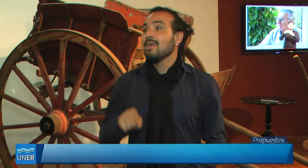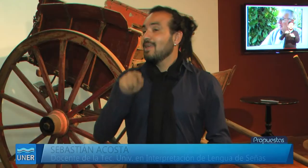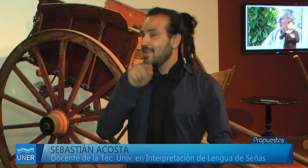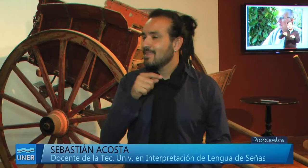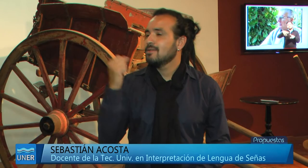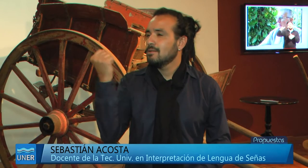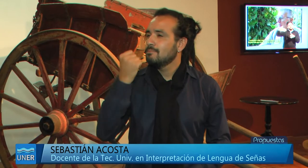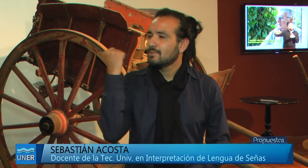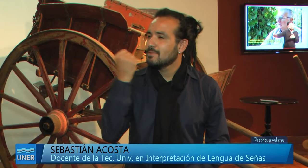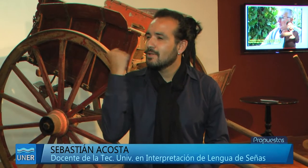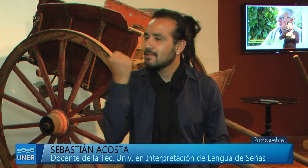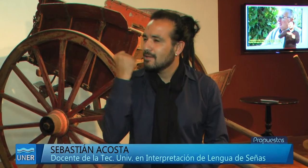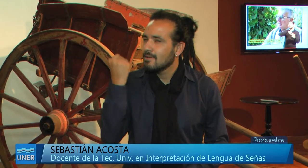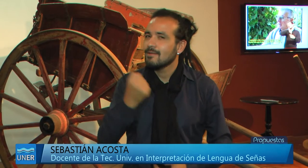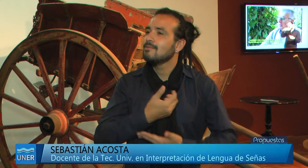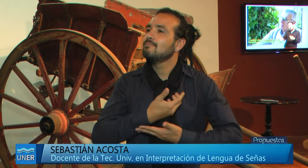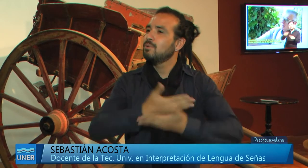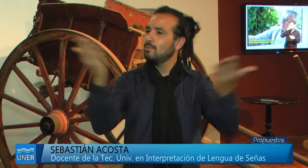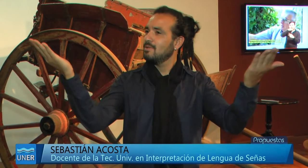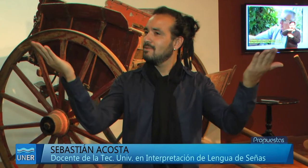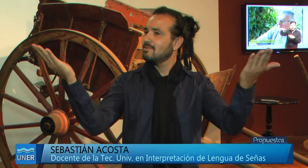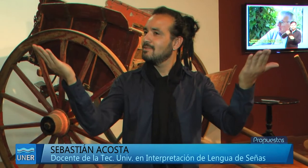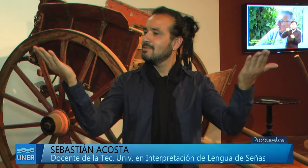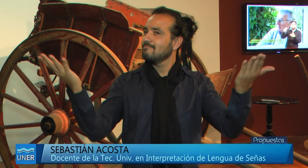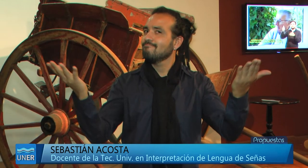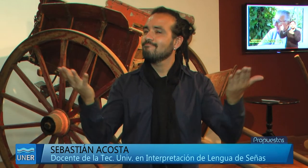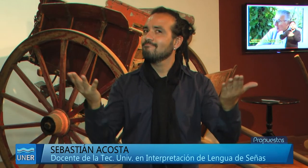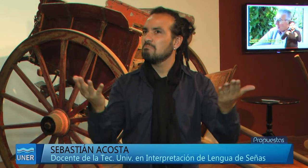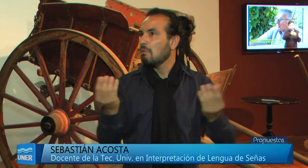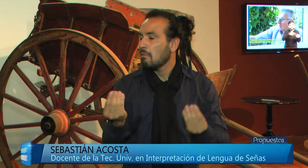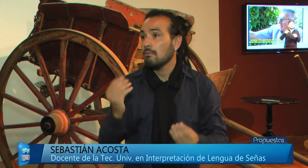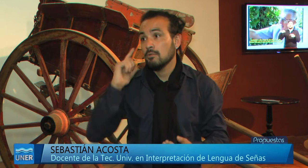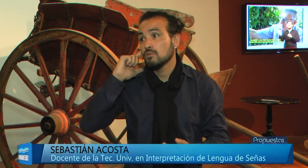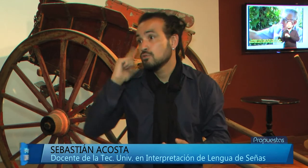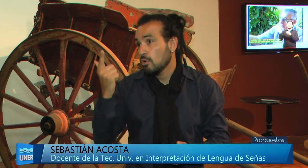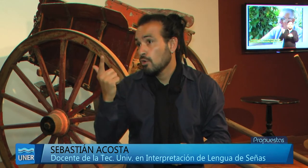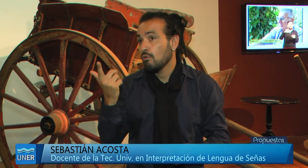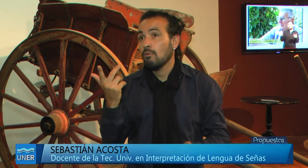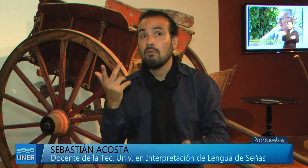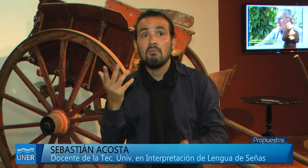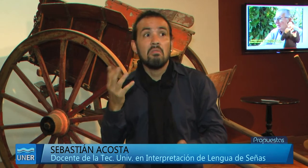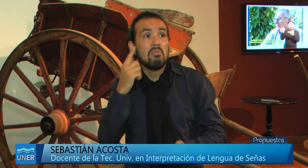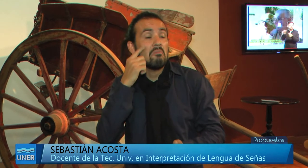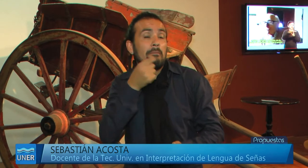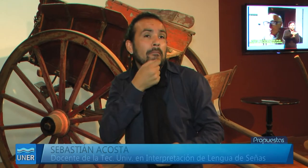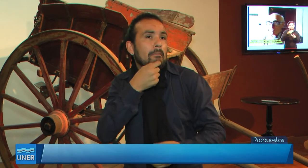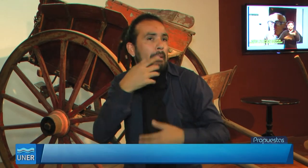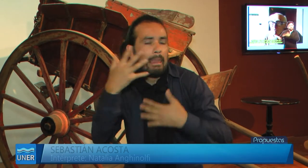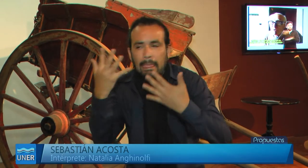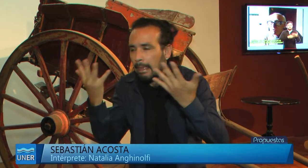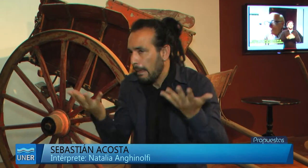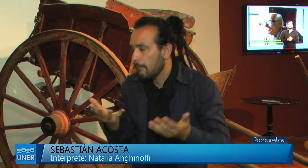La verdad que es muy importante esta difusión y que los mismos sordos se enteren de esto,